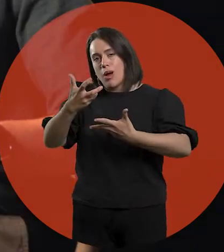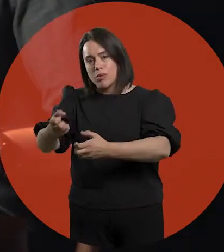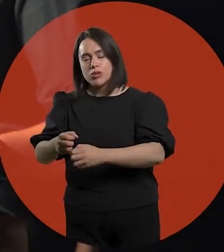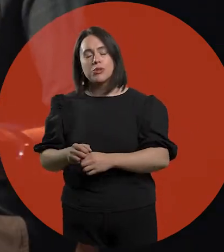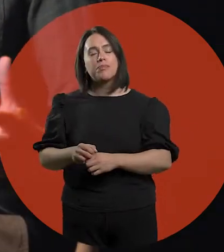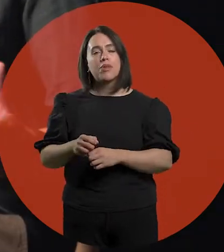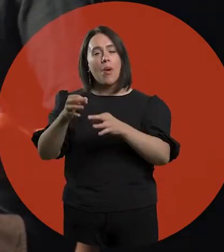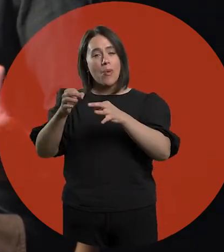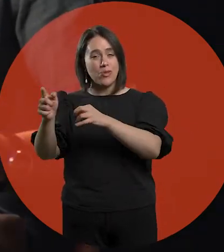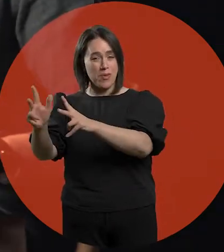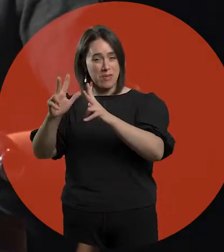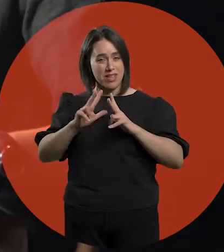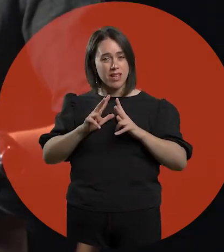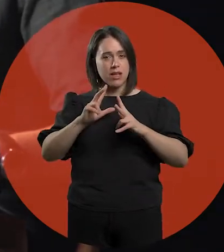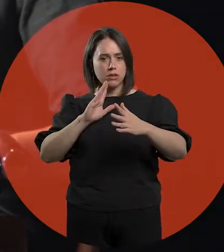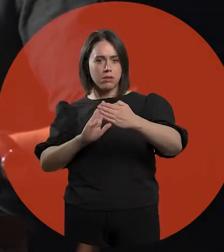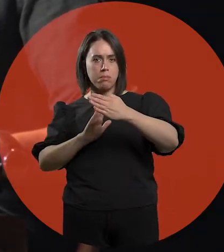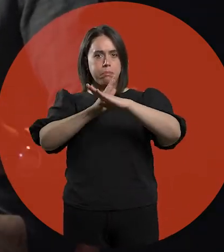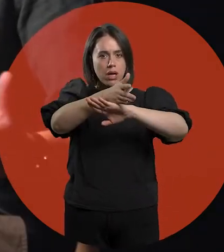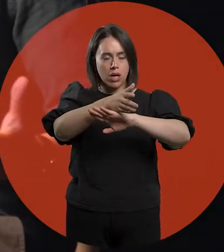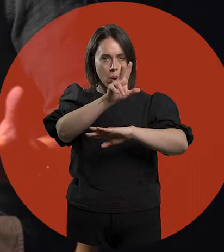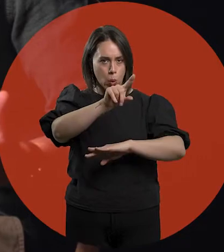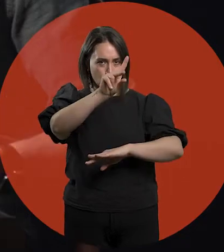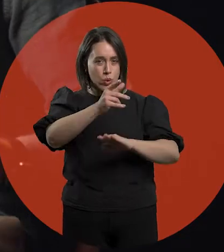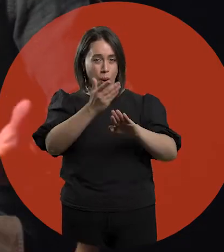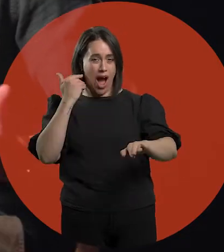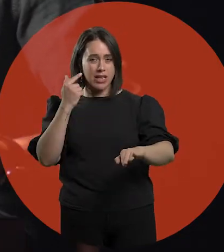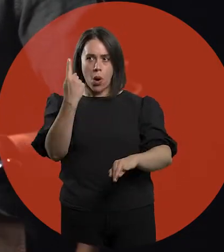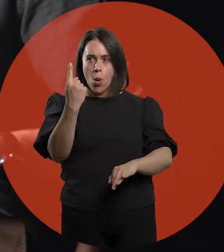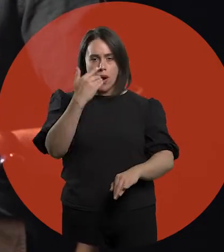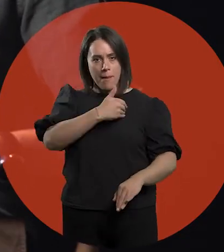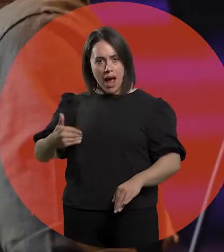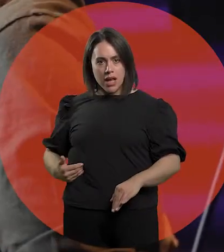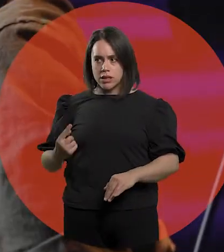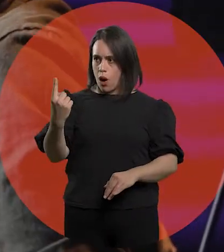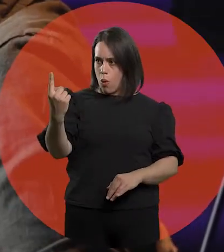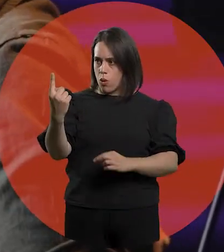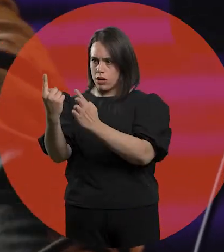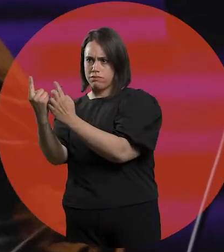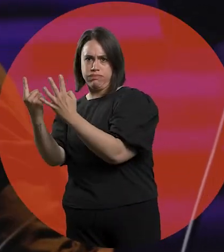Bueno, pasé de la escuela, con una docente, un docente, y pasé a tener doce.